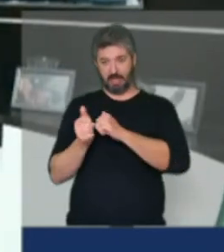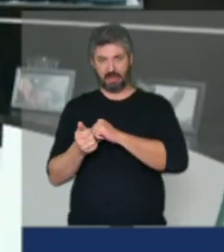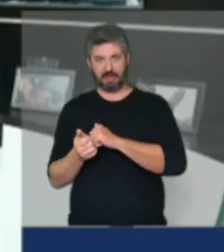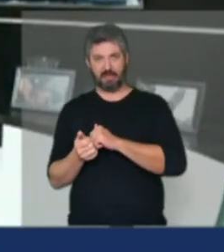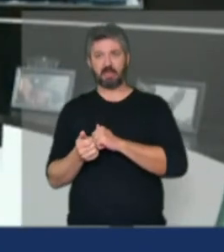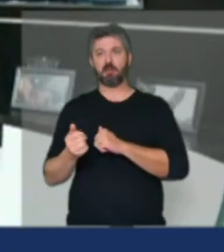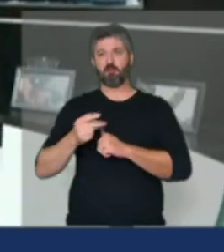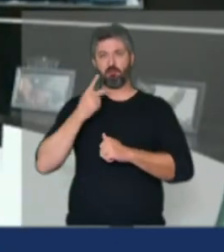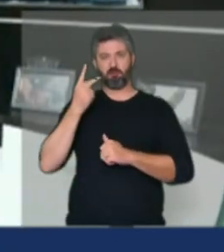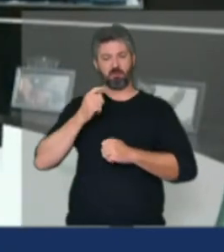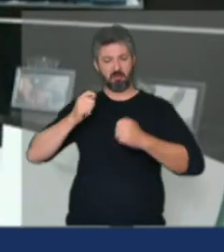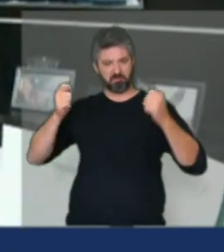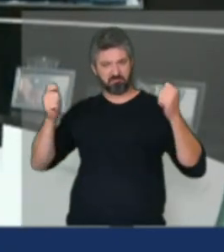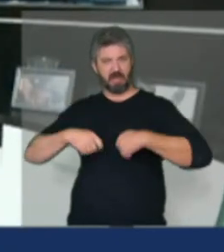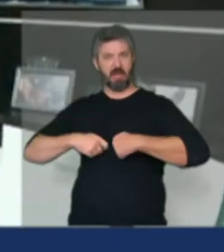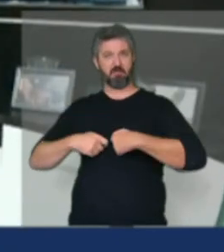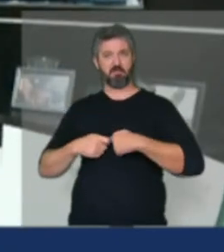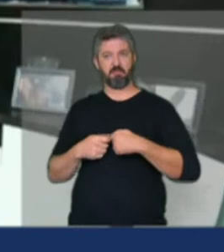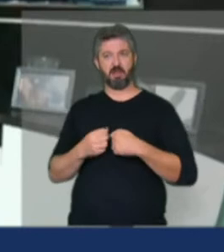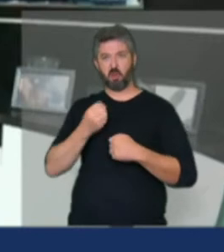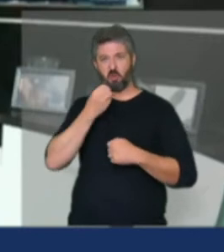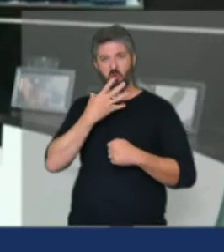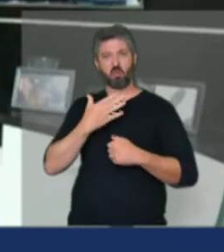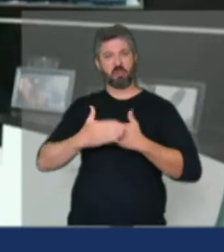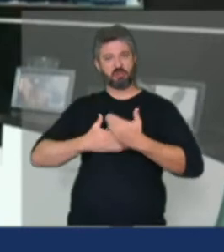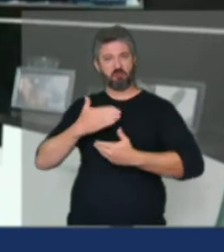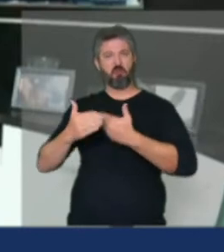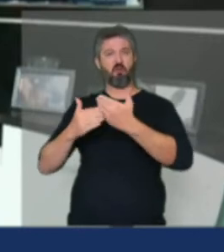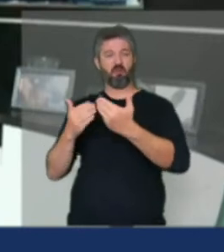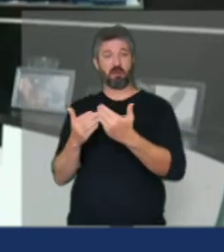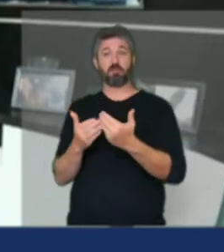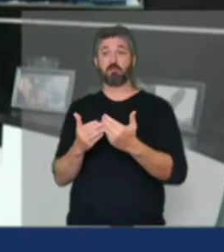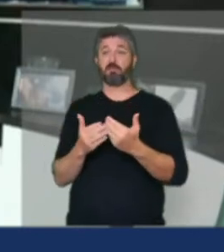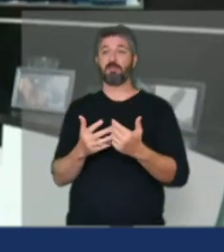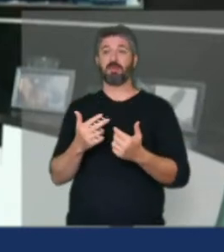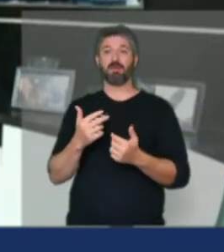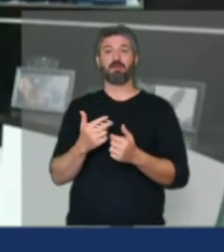COM UM BOM DESEMPENHO, NÃO PODE NÃO DEVE E NÃO MERECE